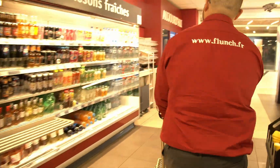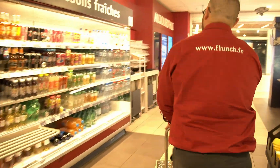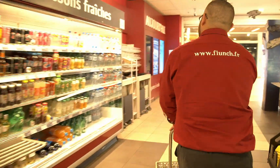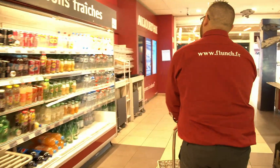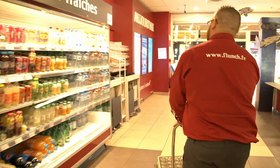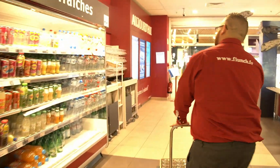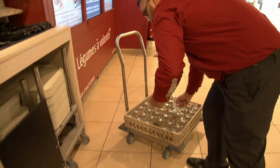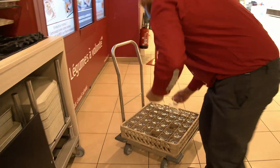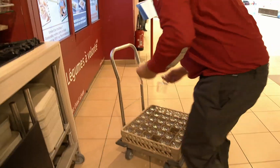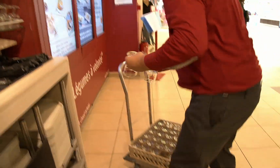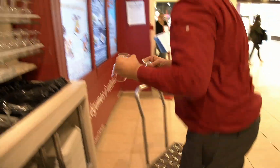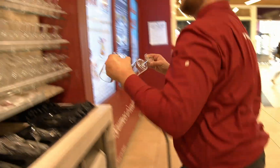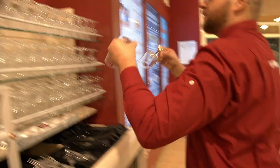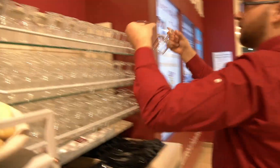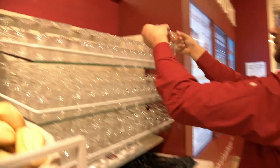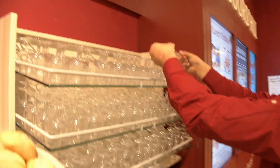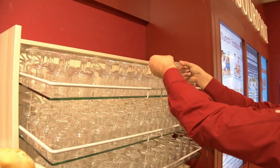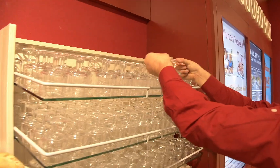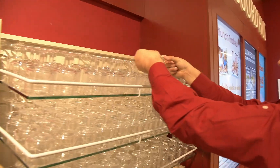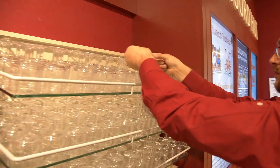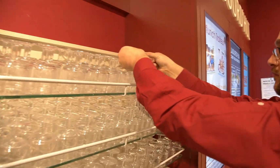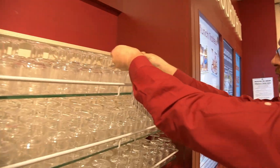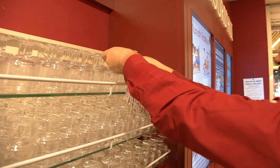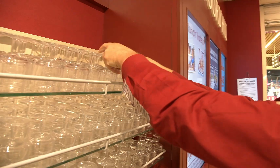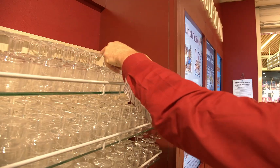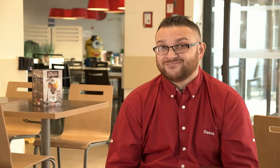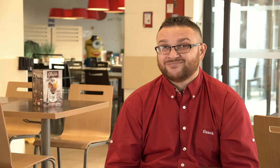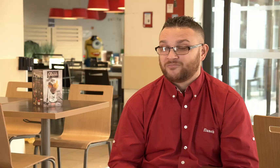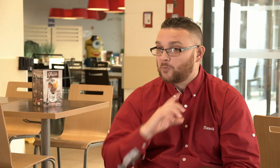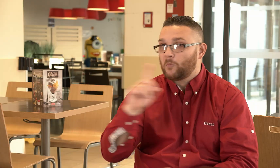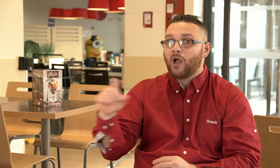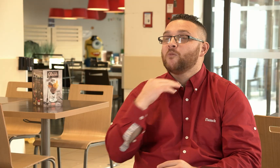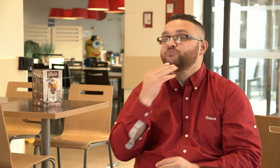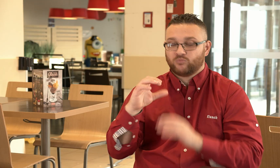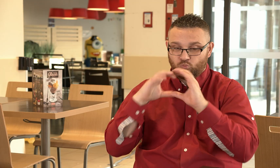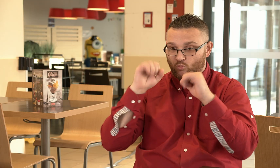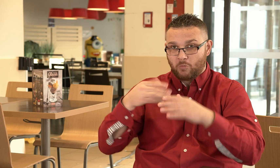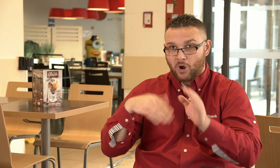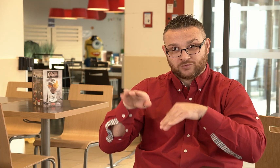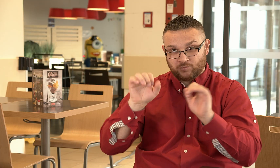les collaborateurs se sont aperçus que finalement ça ne posait pas de problèmes. On peut toujours communiquer,